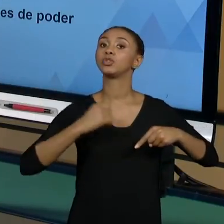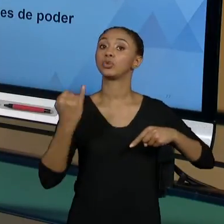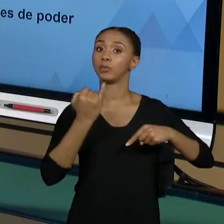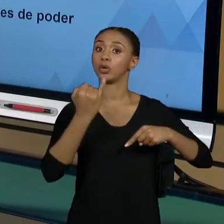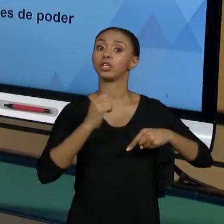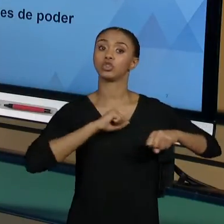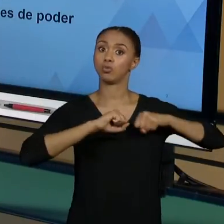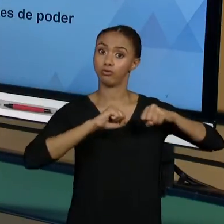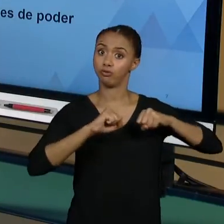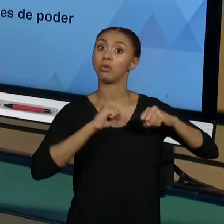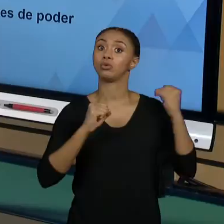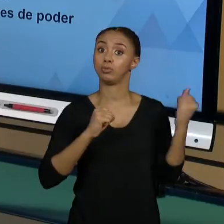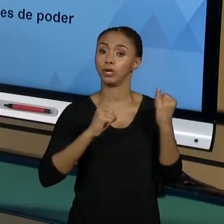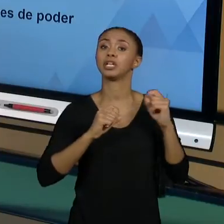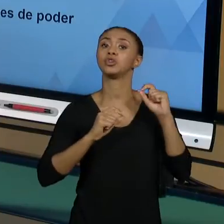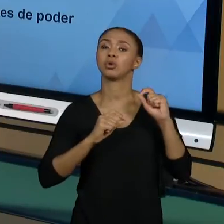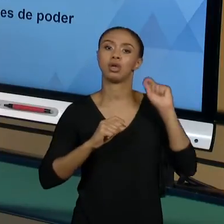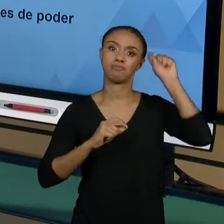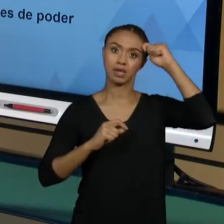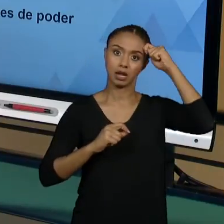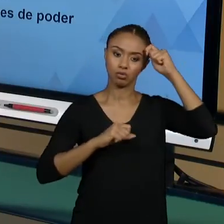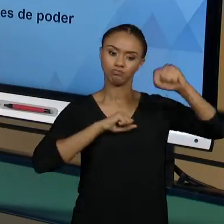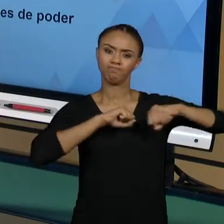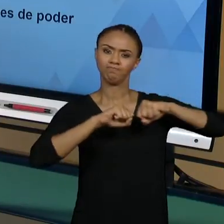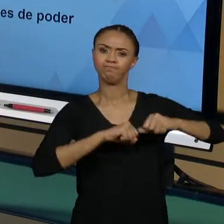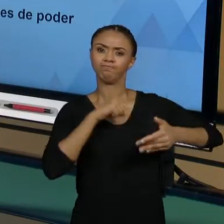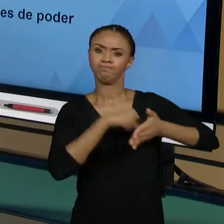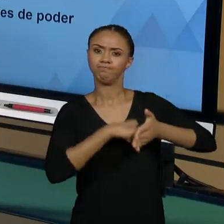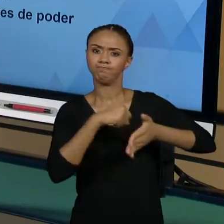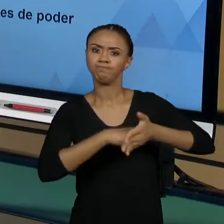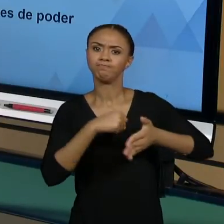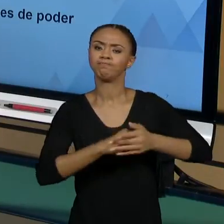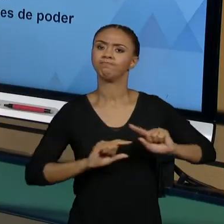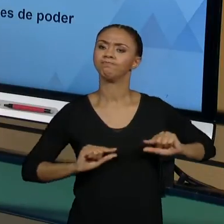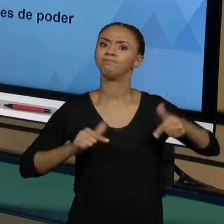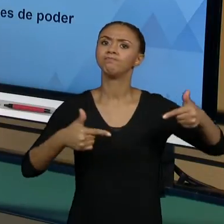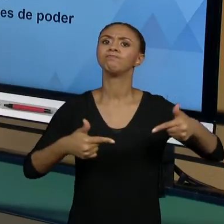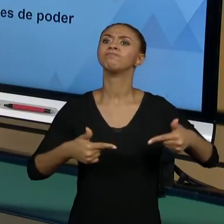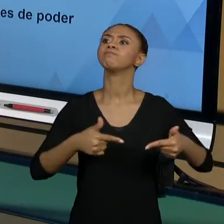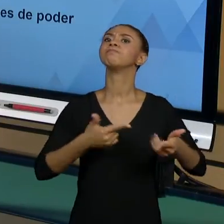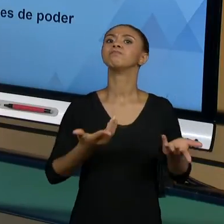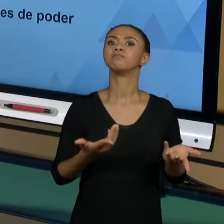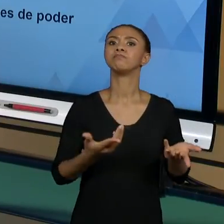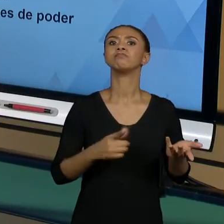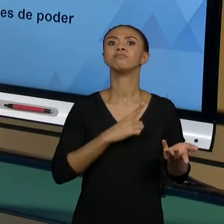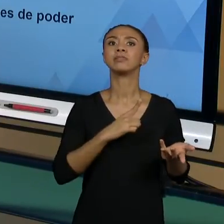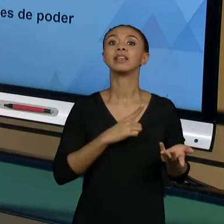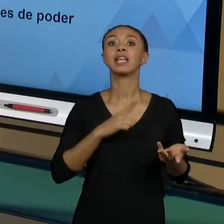QUE LUTA PELA REPRESENTAÇÃO E POR SE FAZER REPRESENTAR, OU SEJA, FAZ UMA DISPUTA NA CULTURA,